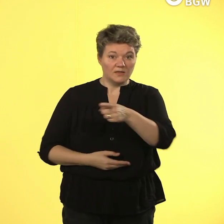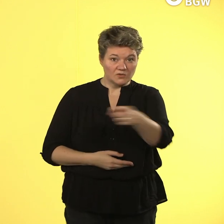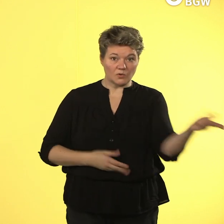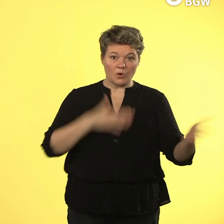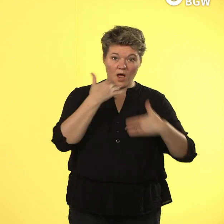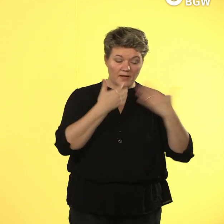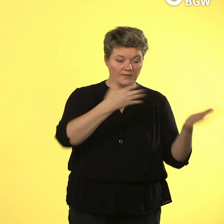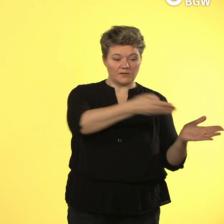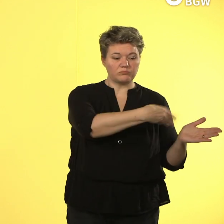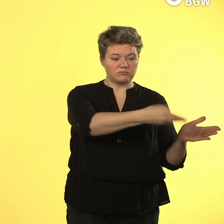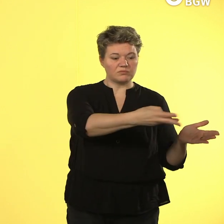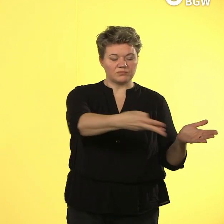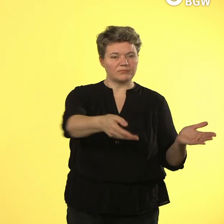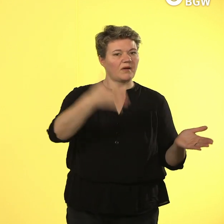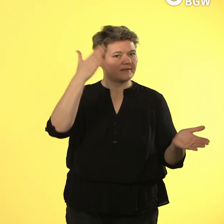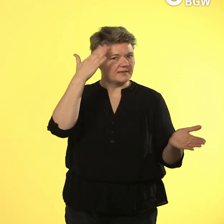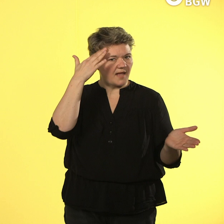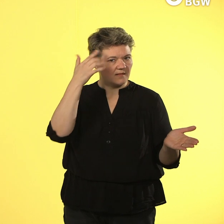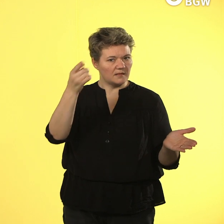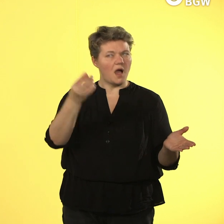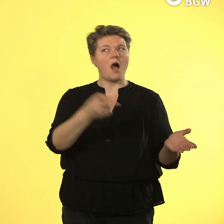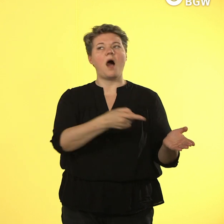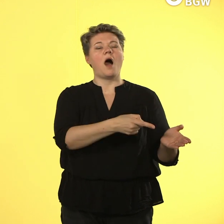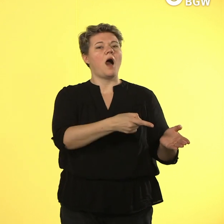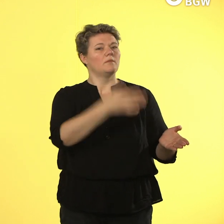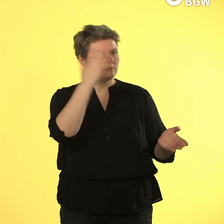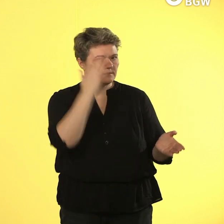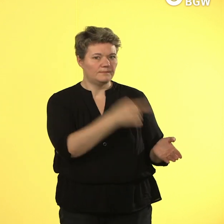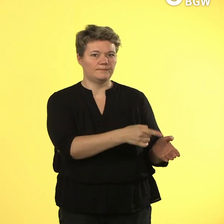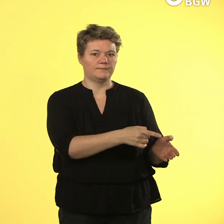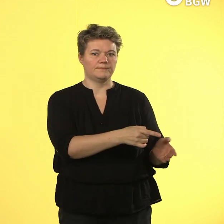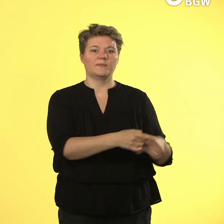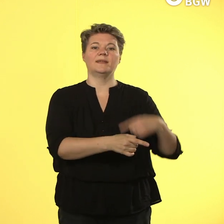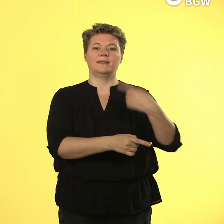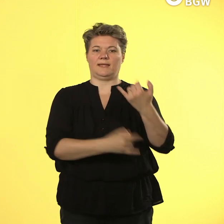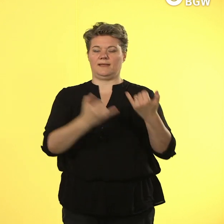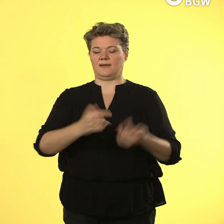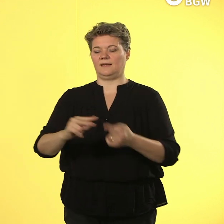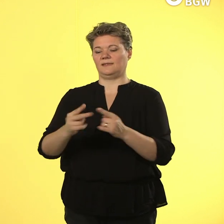dann können wir in einem weiteren Teil schauen, was wir stattdessen machen. Aber mit so einer Verhaltensweise